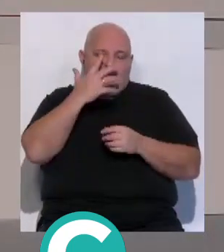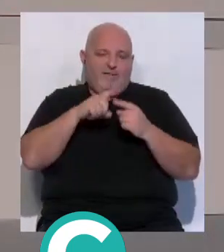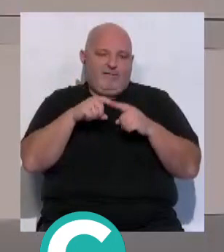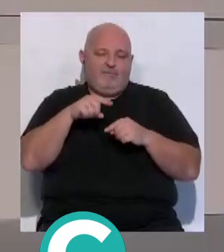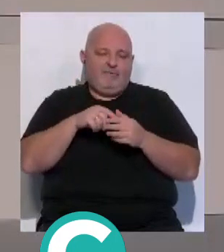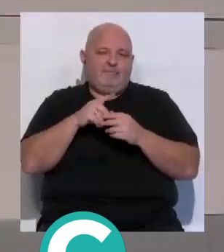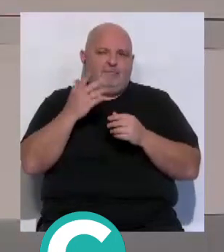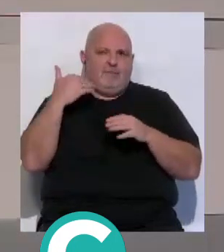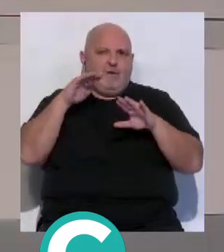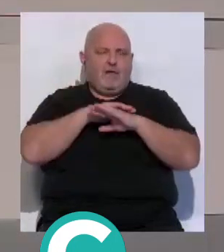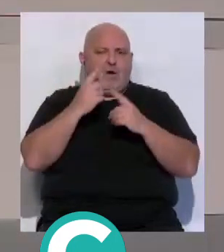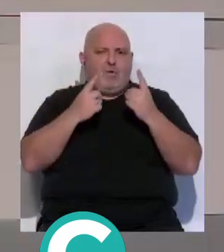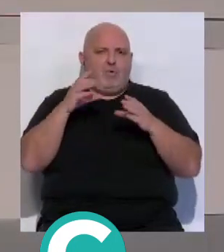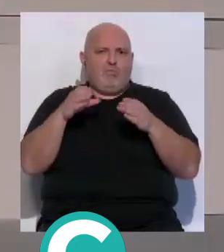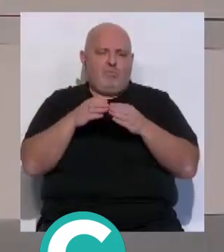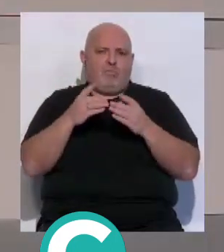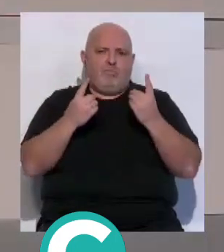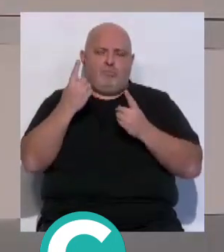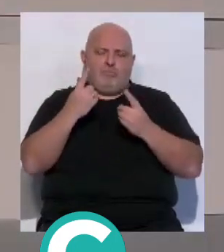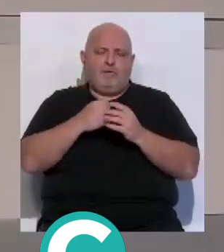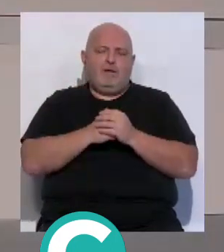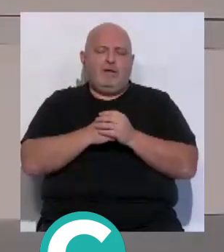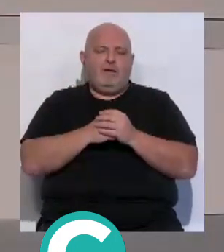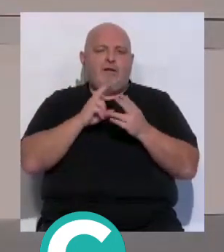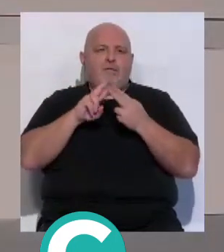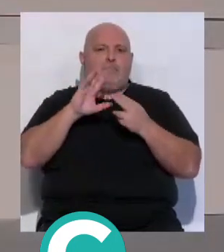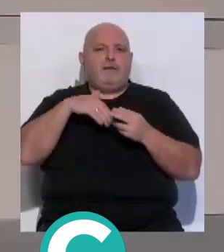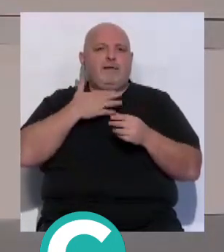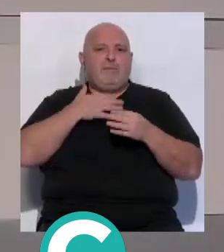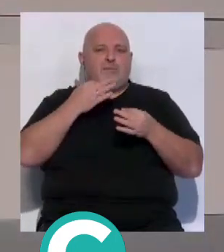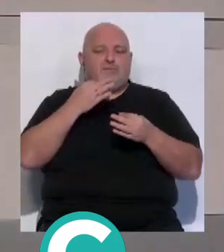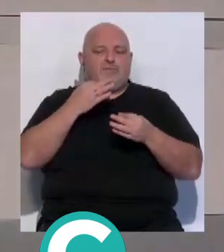creo que fue la noche mágica de preliminares que tengan una muy buena noche Buenas tardes